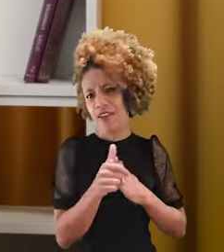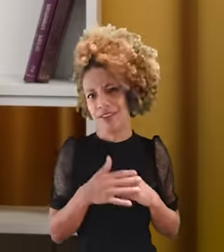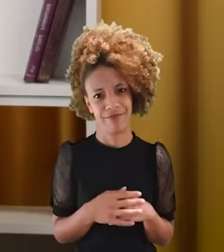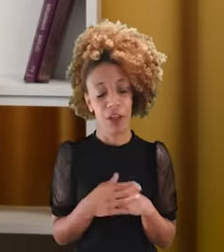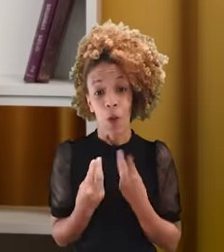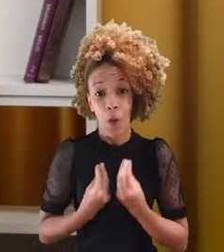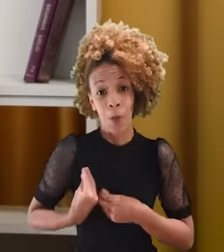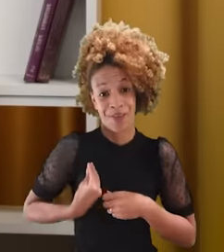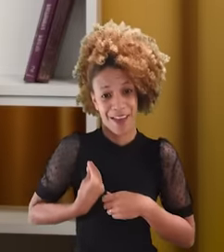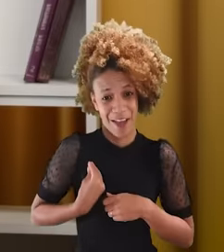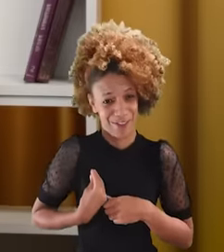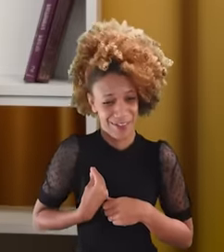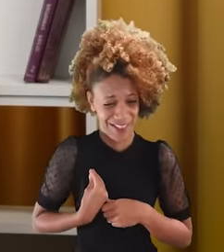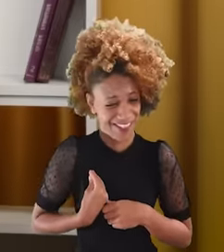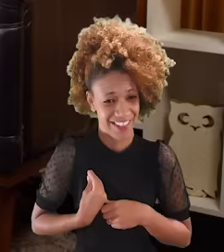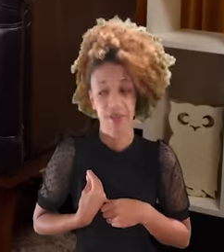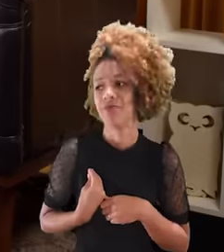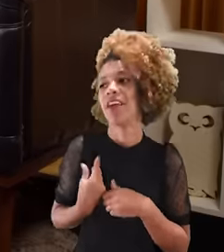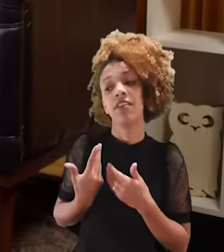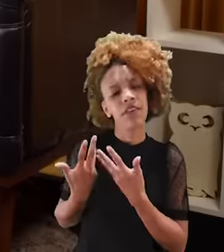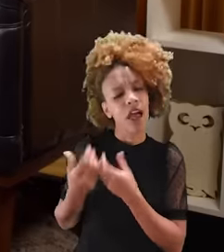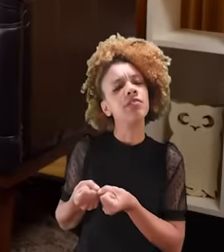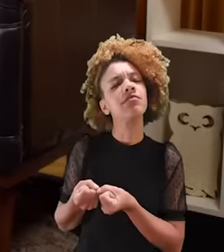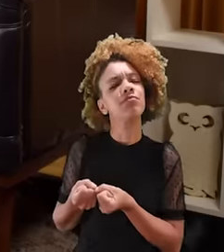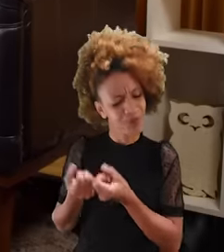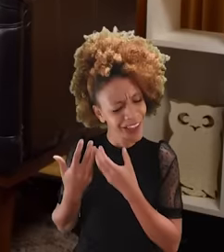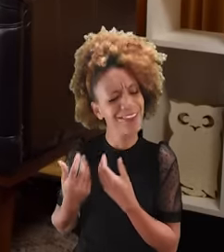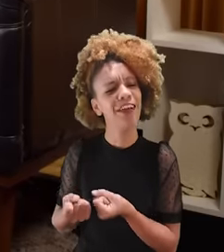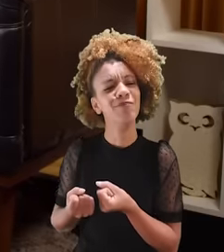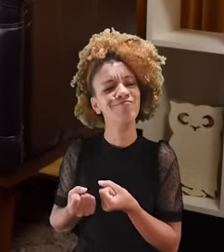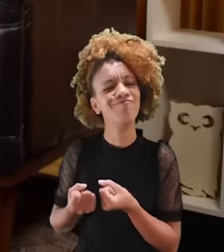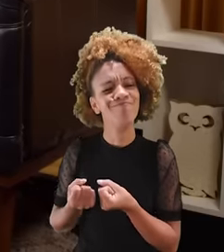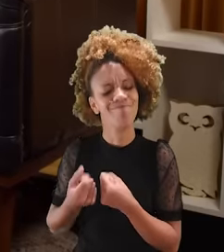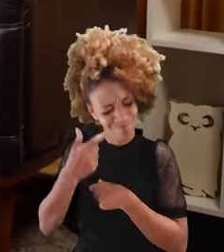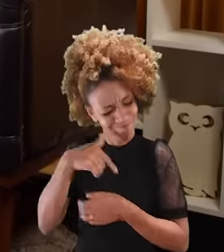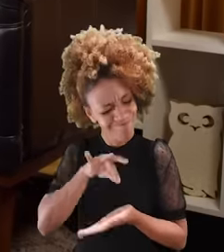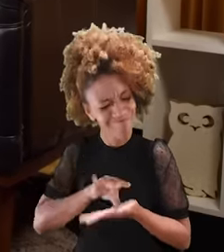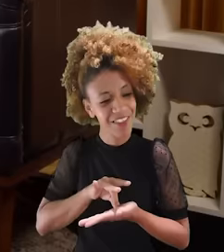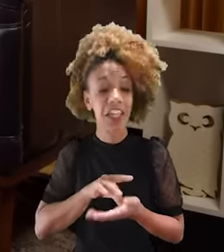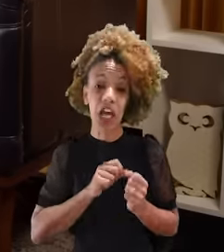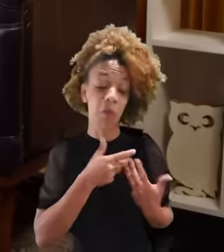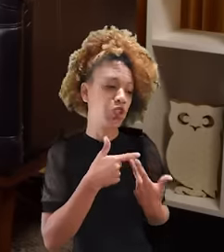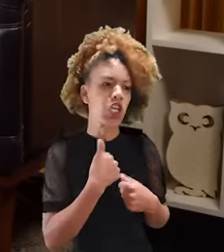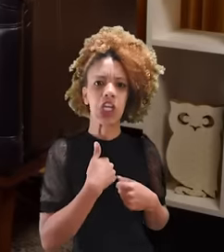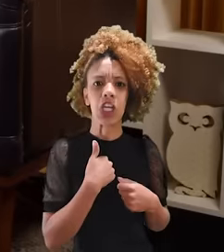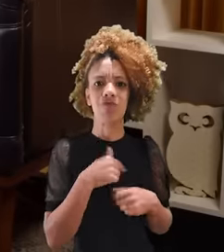vida Rota e assume e assume e assume o que é mais important que ela poderia me convencer que fui eu